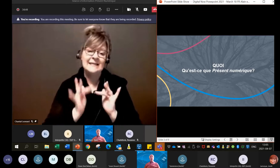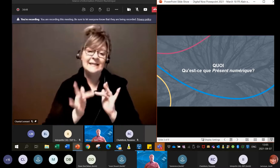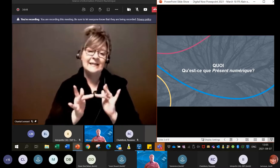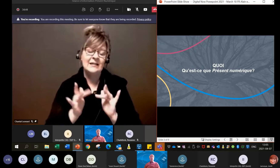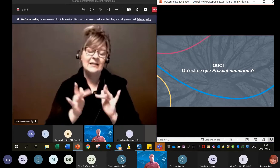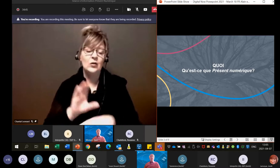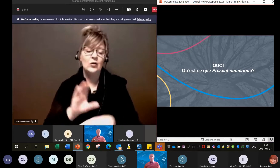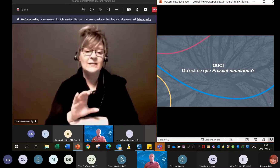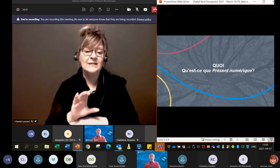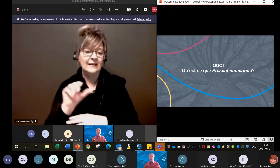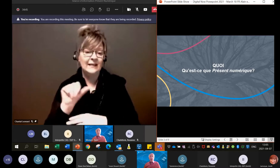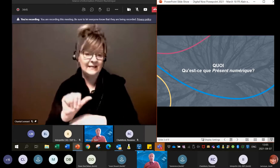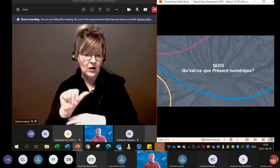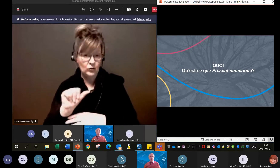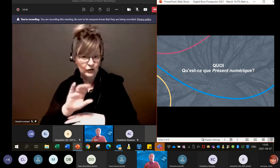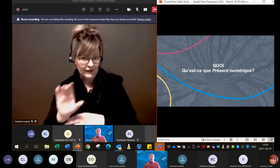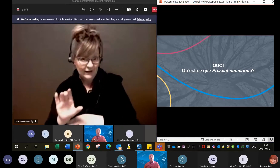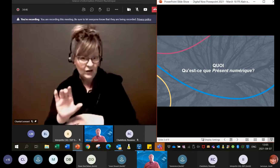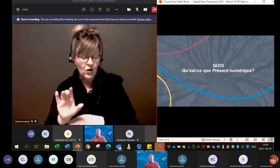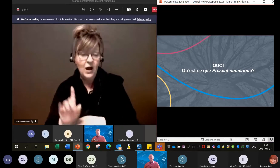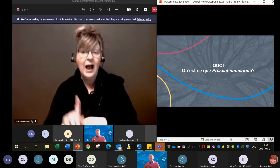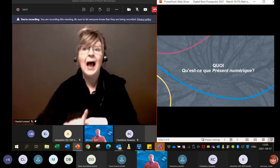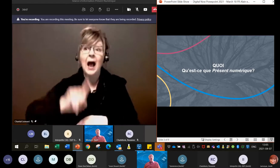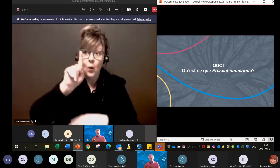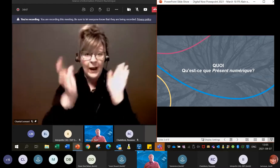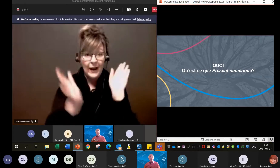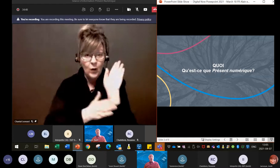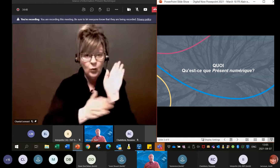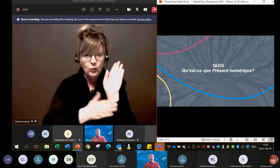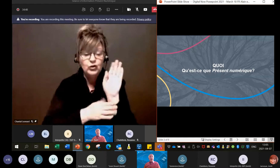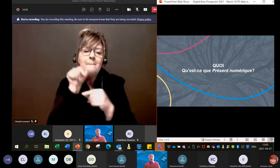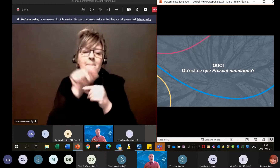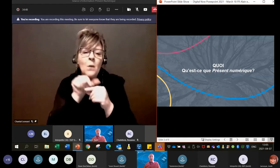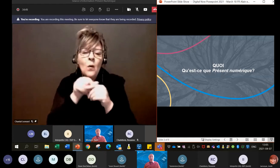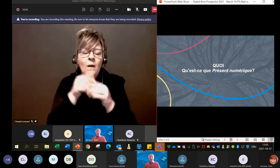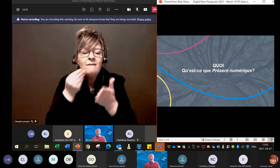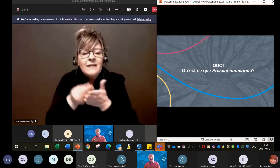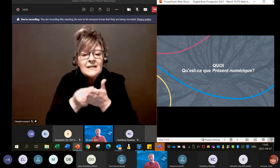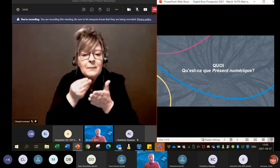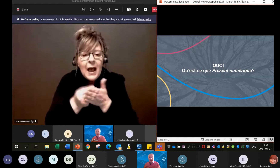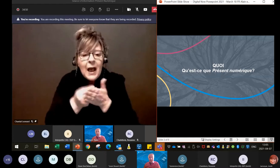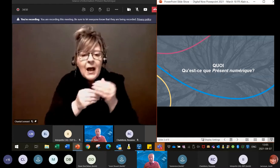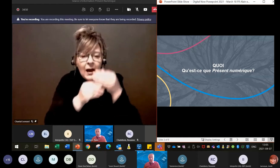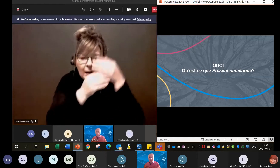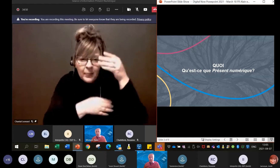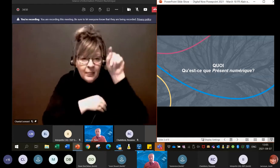sous « Financement », vous allez voir « Fonds stratégique et